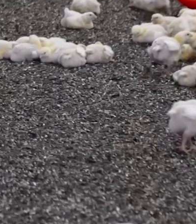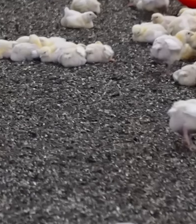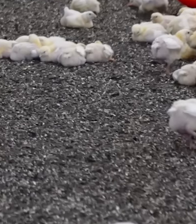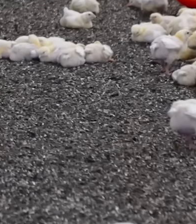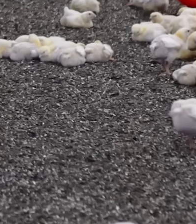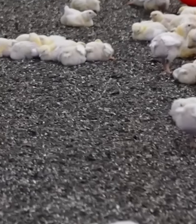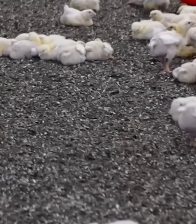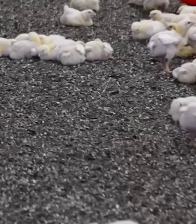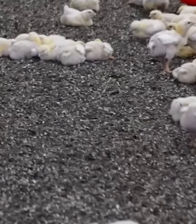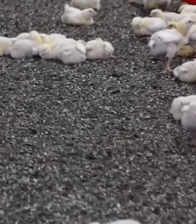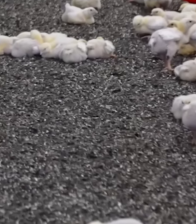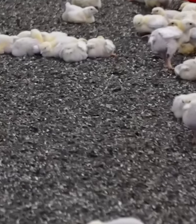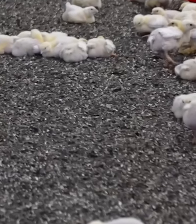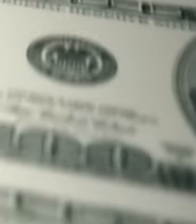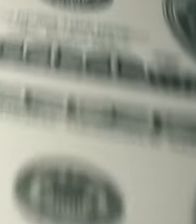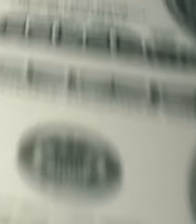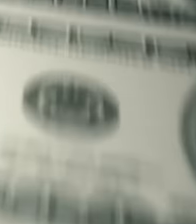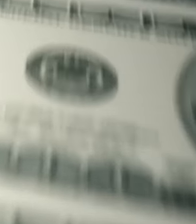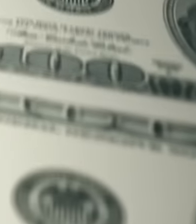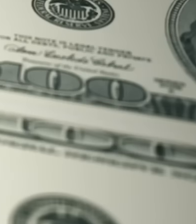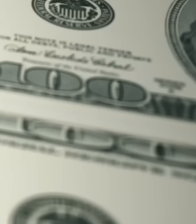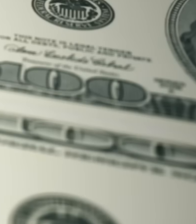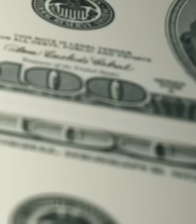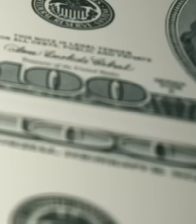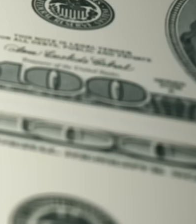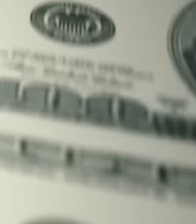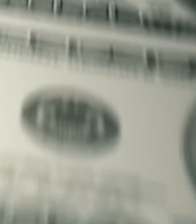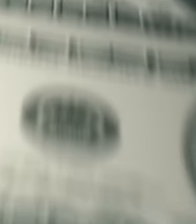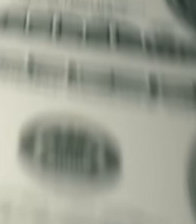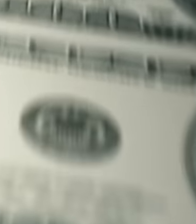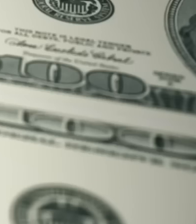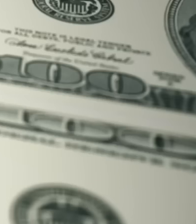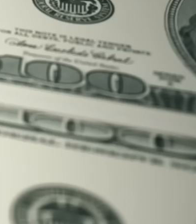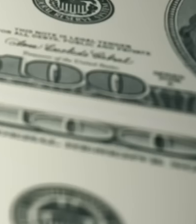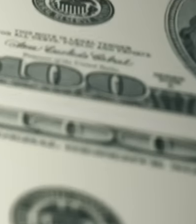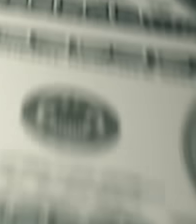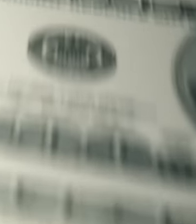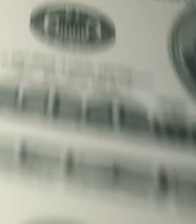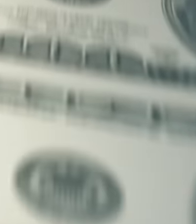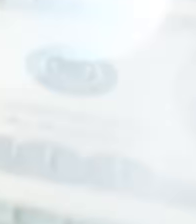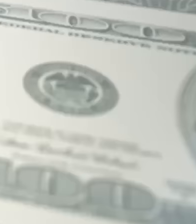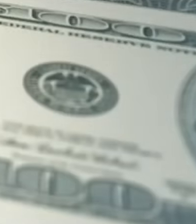hoy por hoy el lugar donde el dinero inteligente quiere estar. Con estas acciones somos testigos